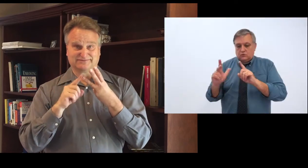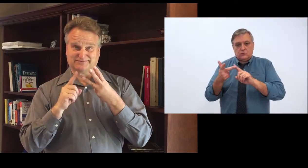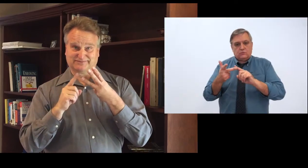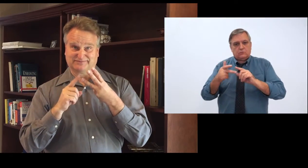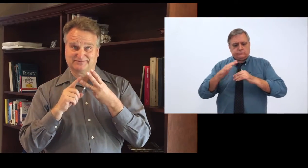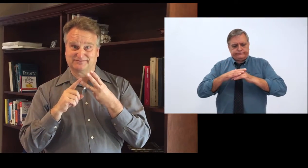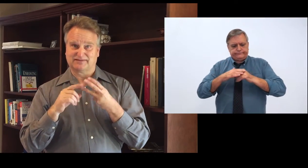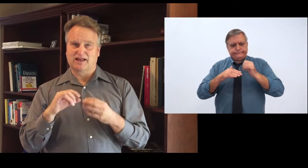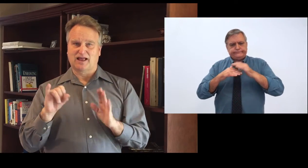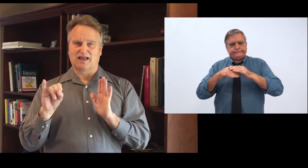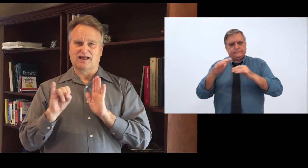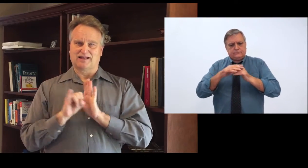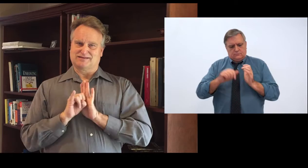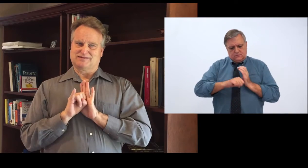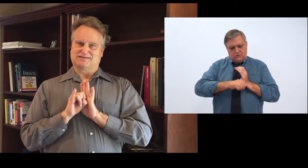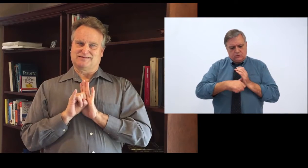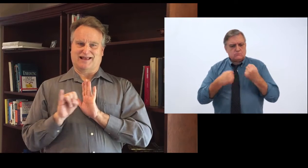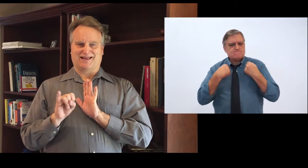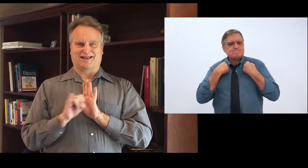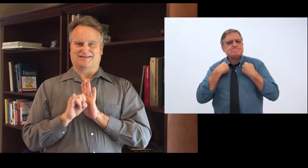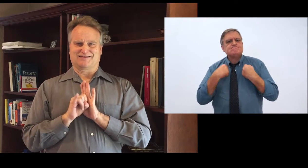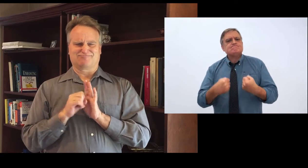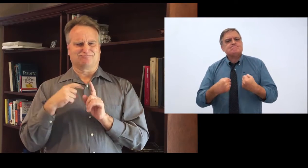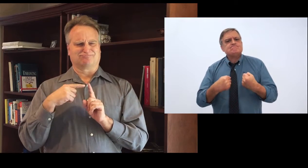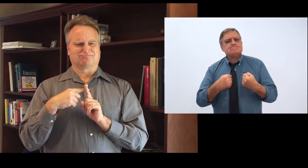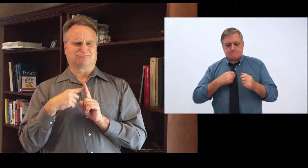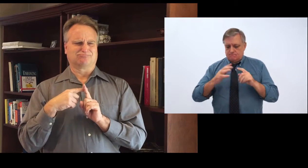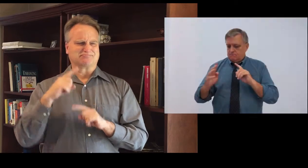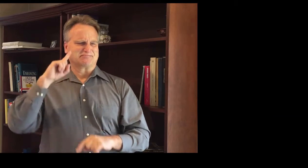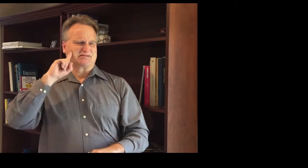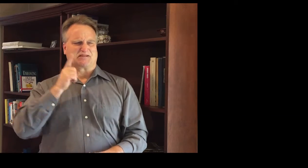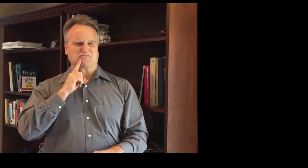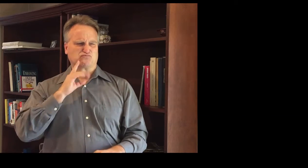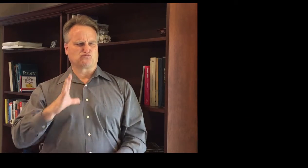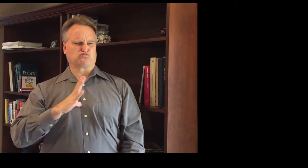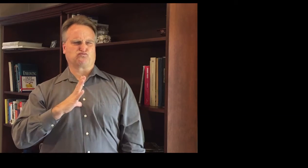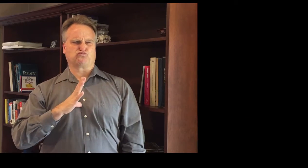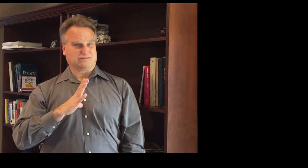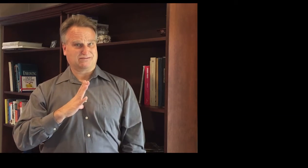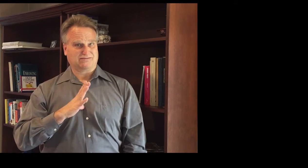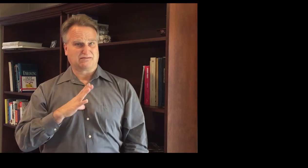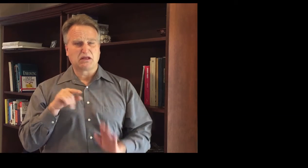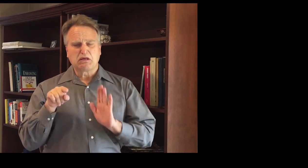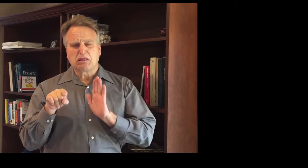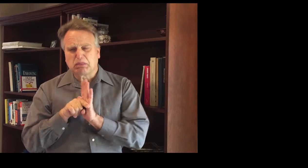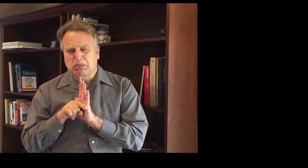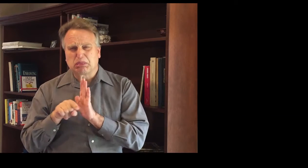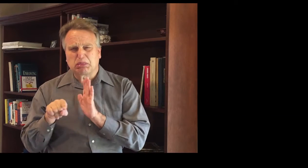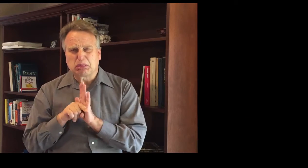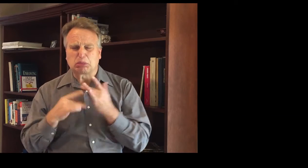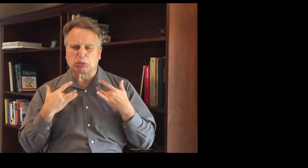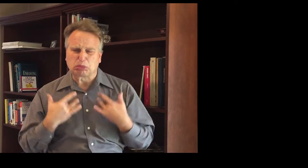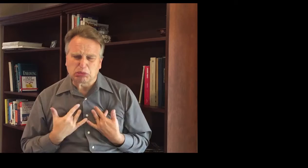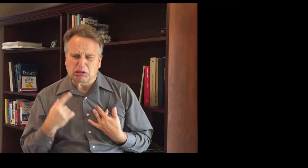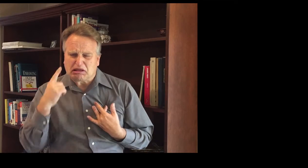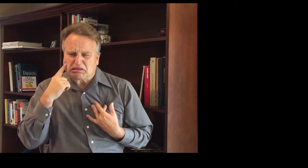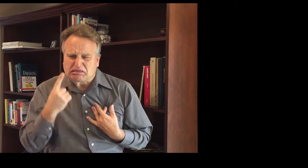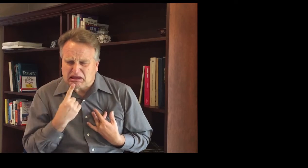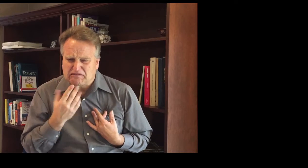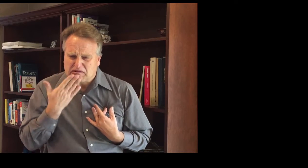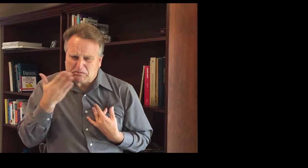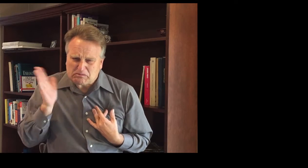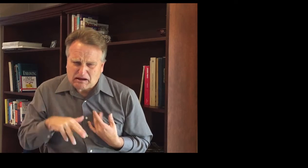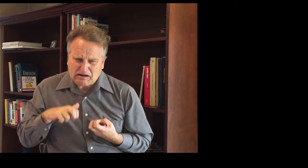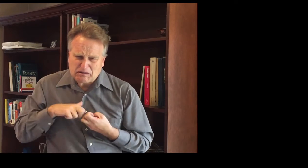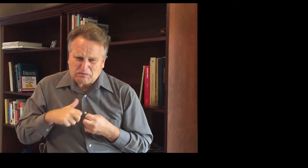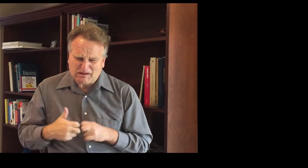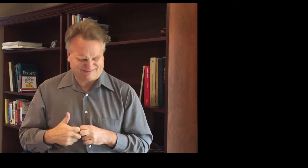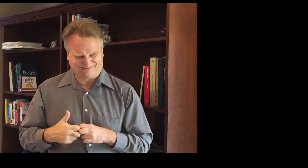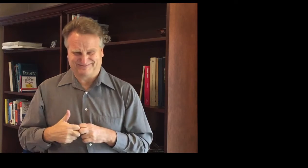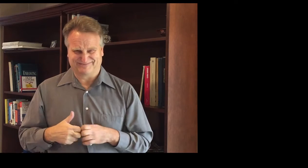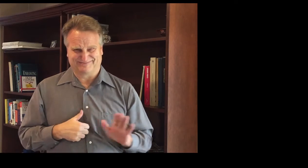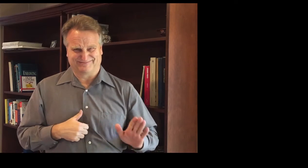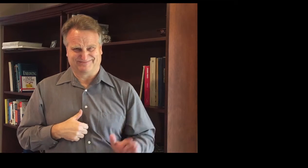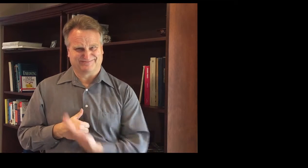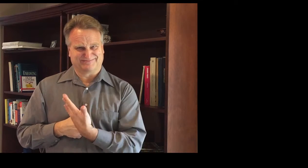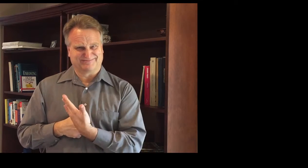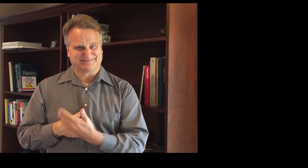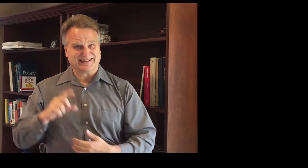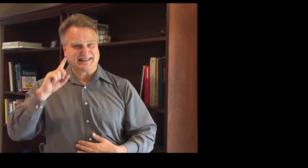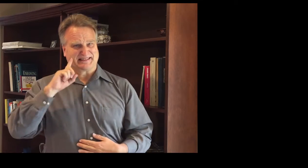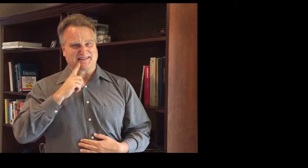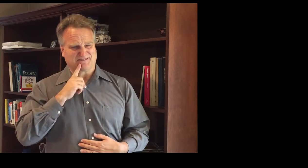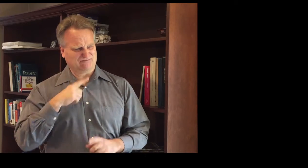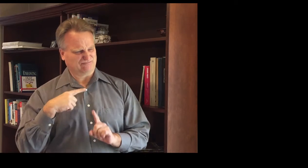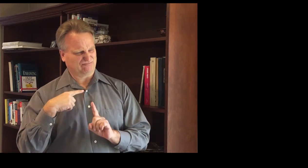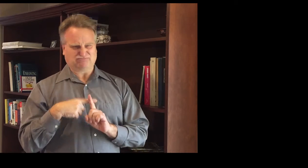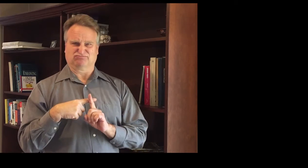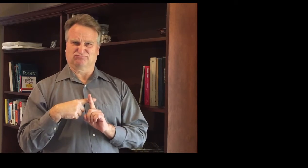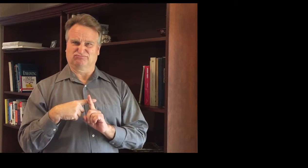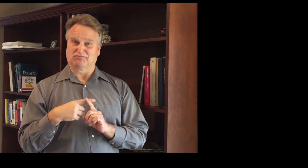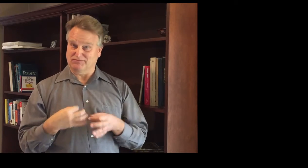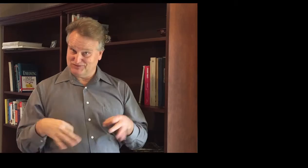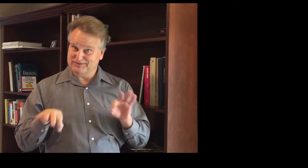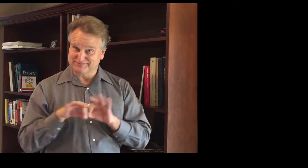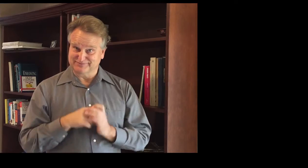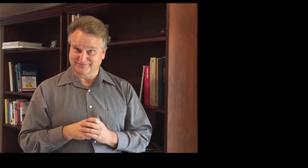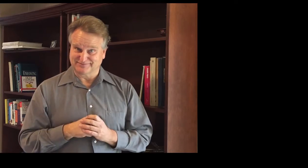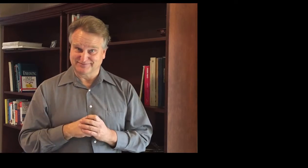3) construction d’une solide identité et